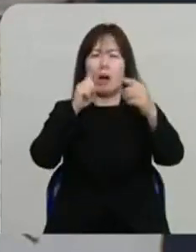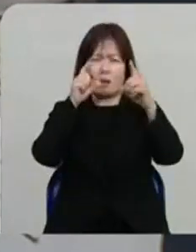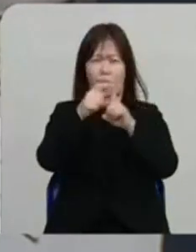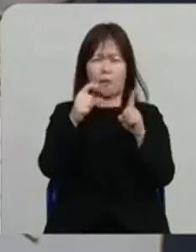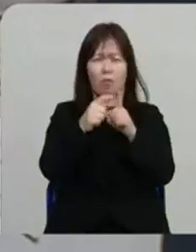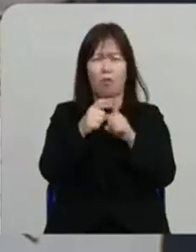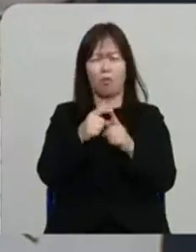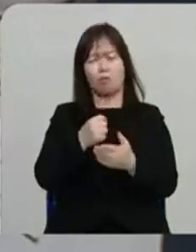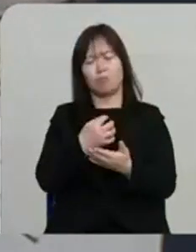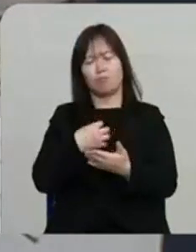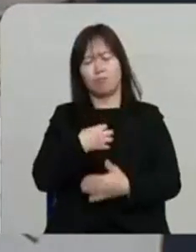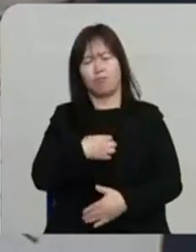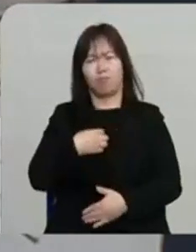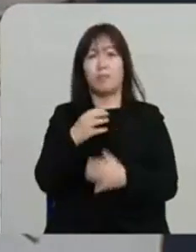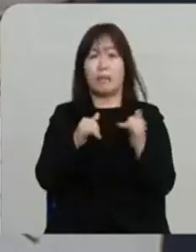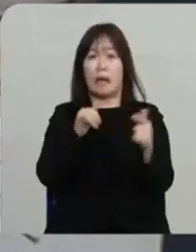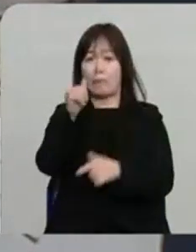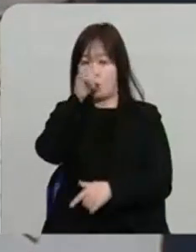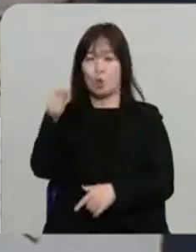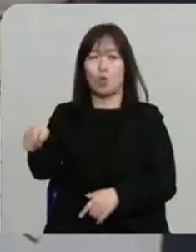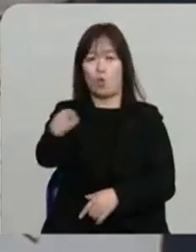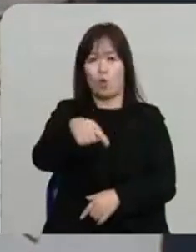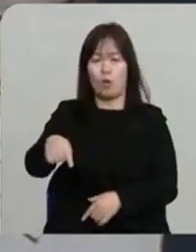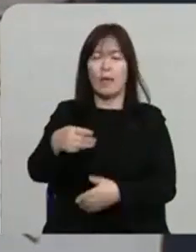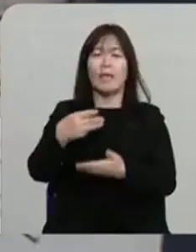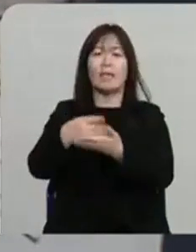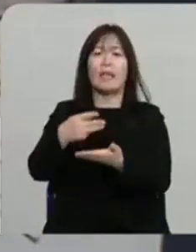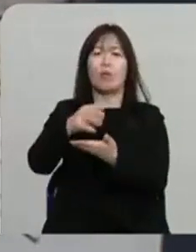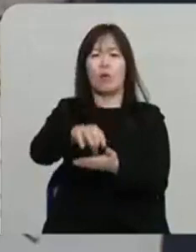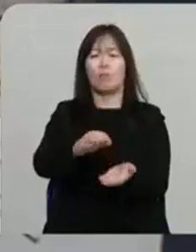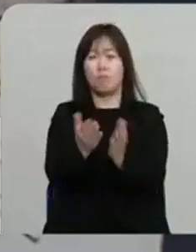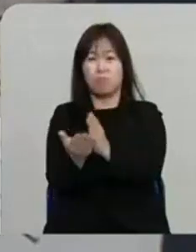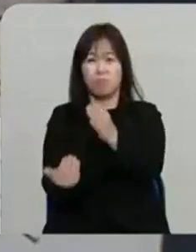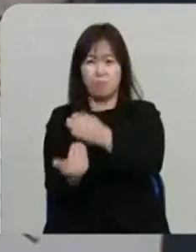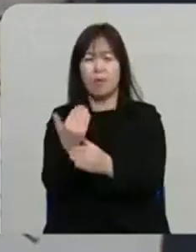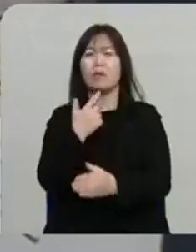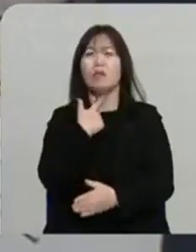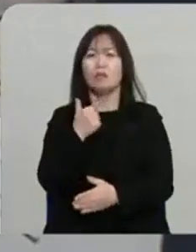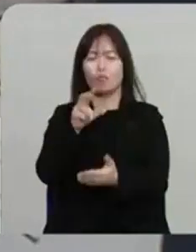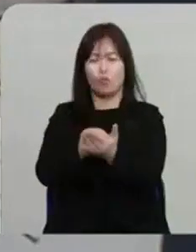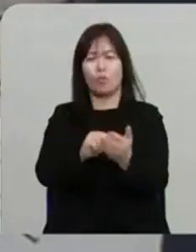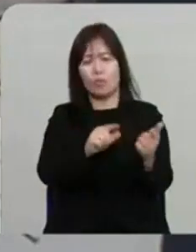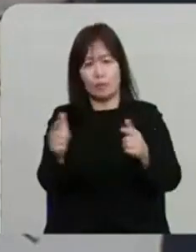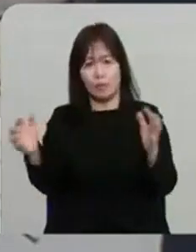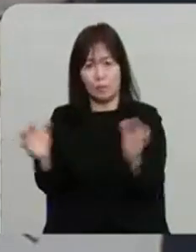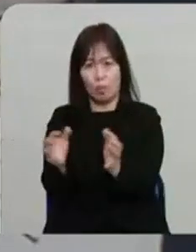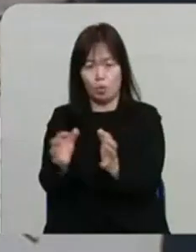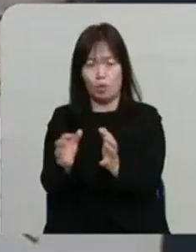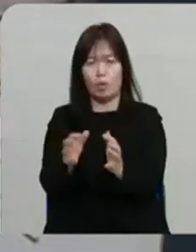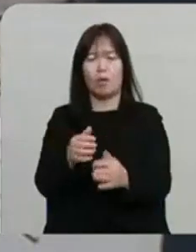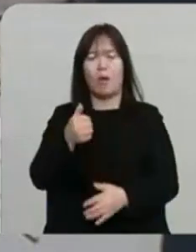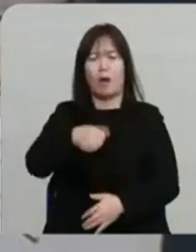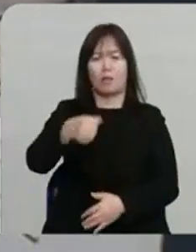이태원 참사 유가족들이 차례상 을 차리고 명절을 함께 쇠지 못하게 된 아들딸들의 넋을 기렸습니다.